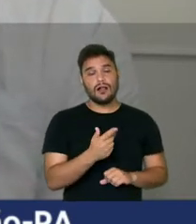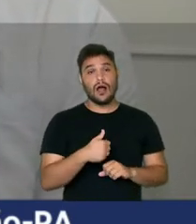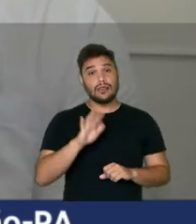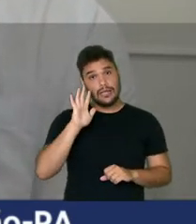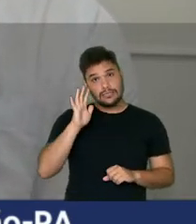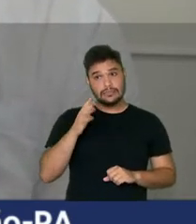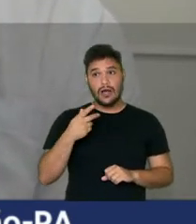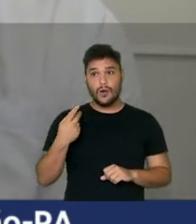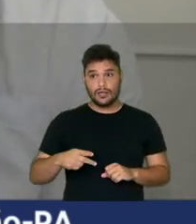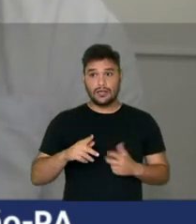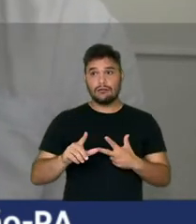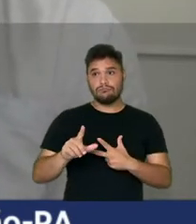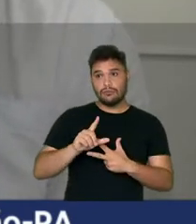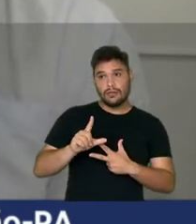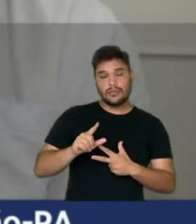ORÇAMENTÁRIO , DETERMINA QUE AS PROPOSIÇÕES LEGISLATIVAS